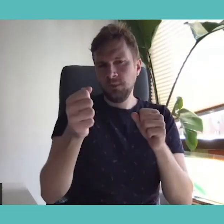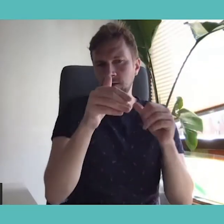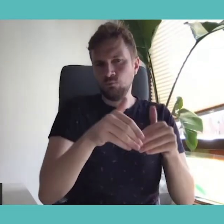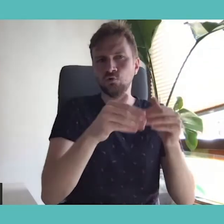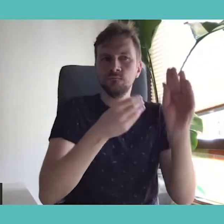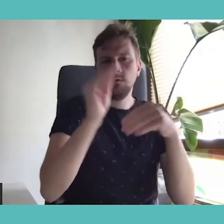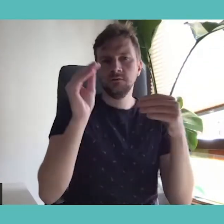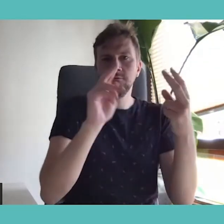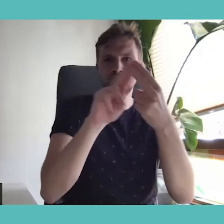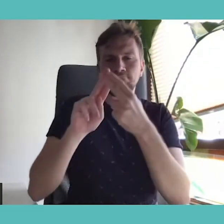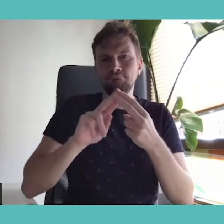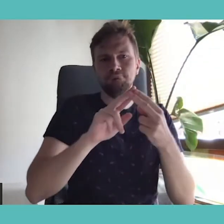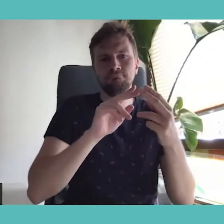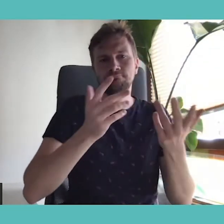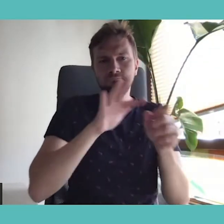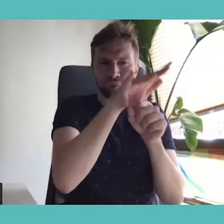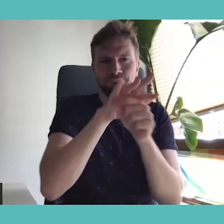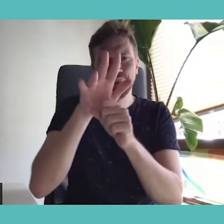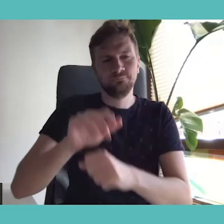Mają większą sieć kontaktów, a tym samy większy wpływ.